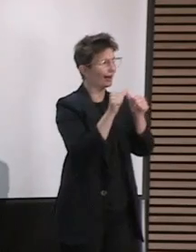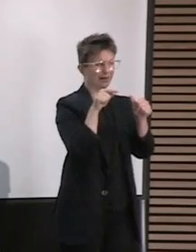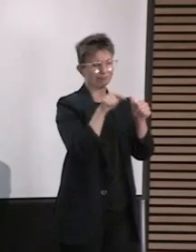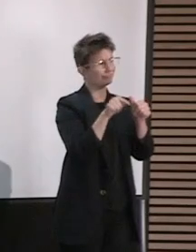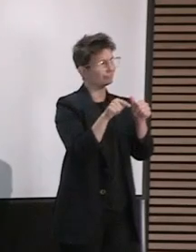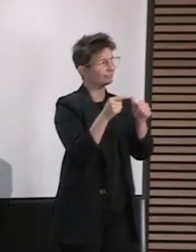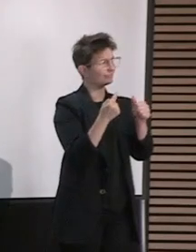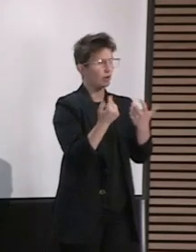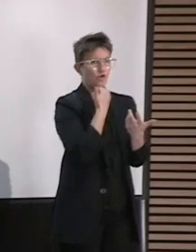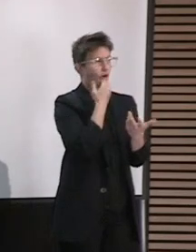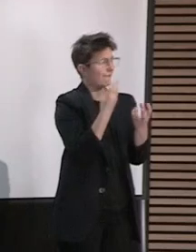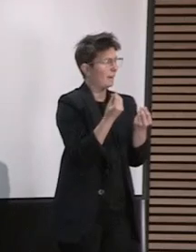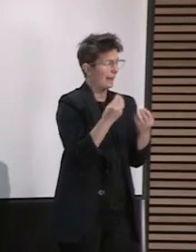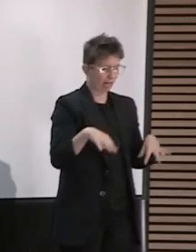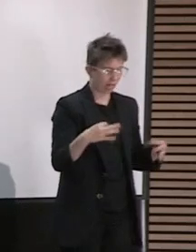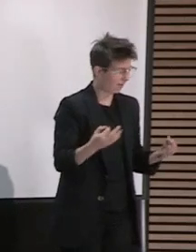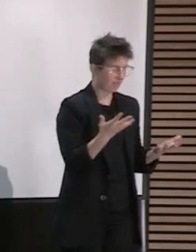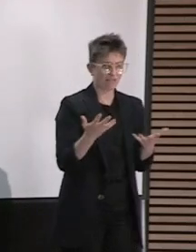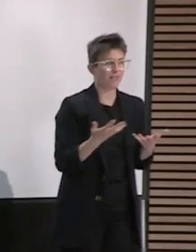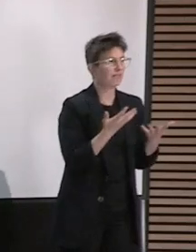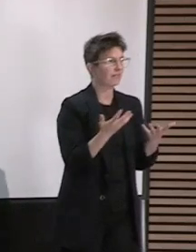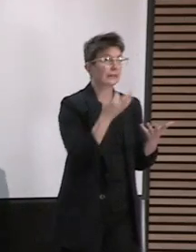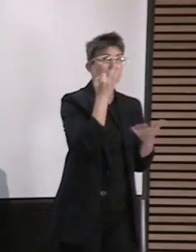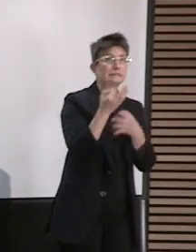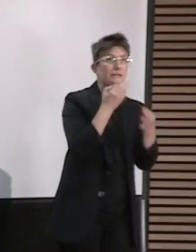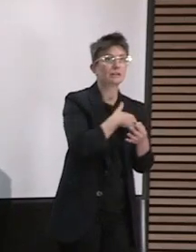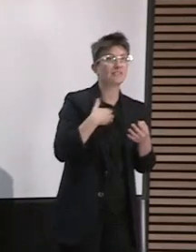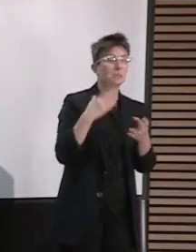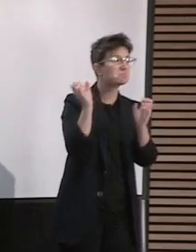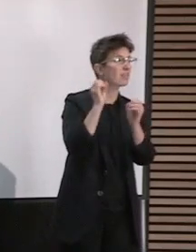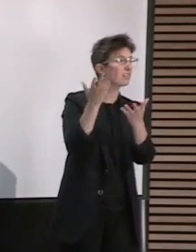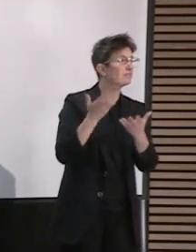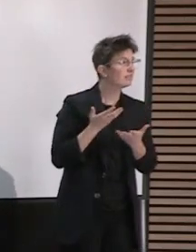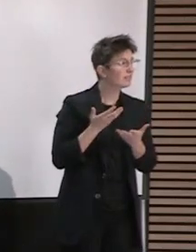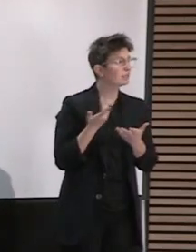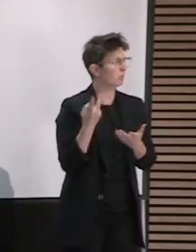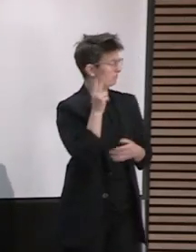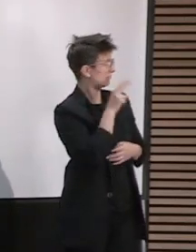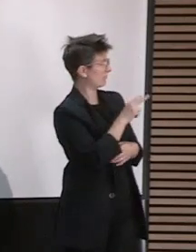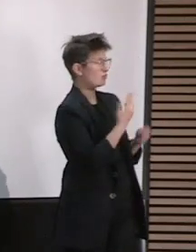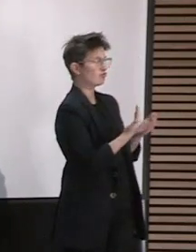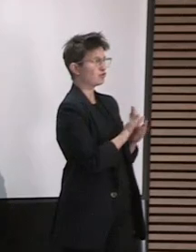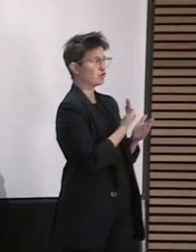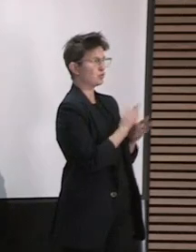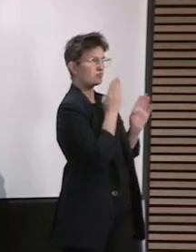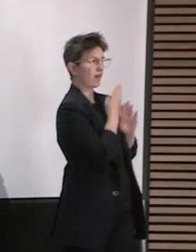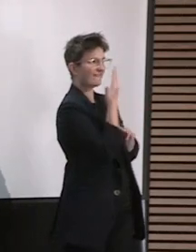i Taranaki me puta noa i te motu kaore ano kia kite i taua